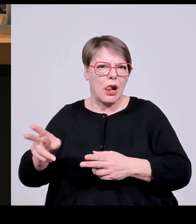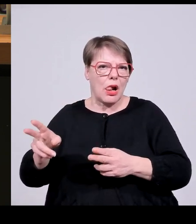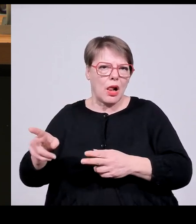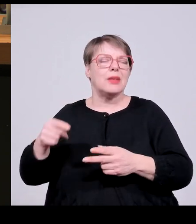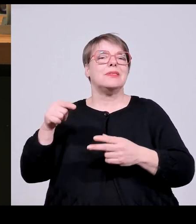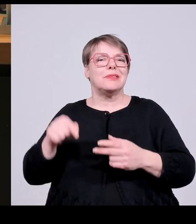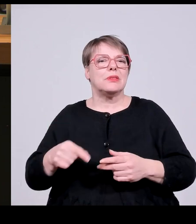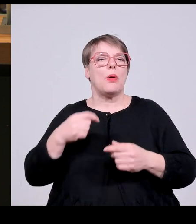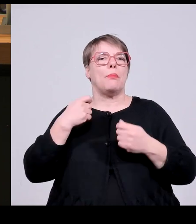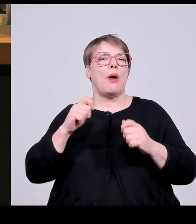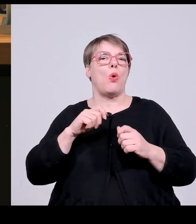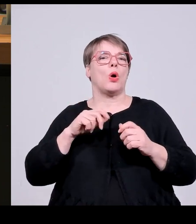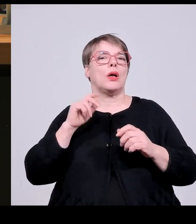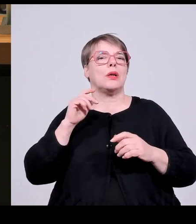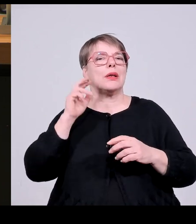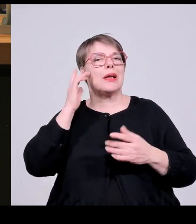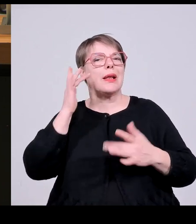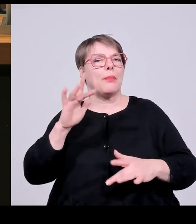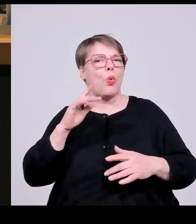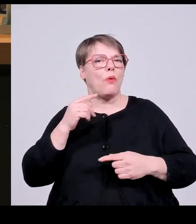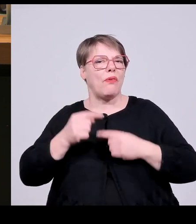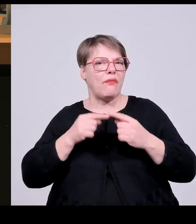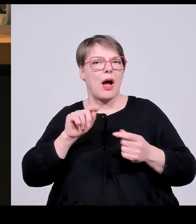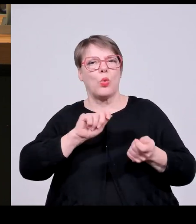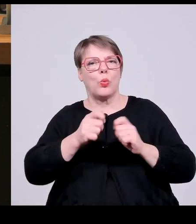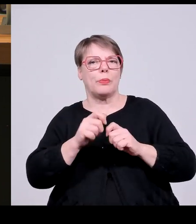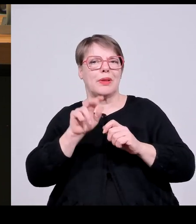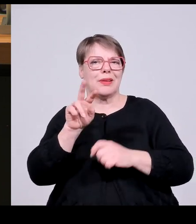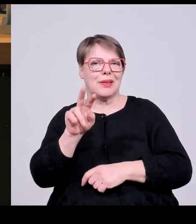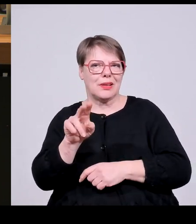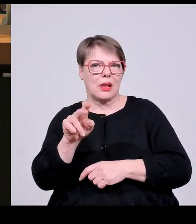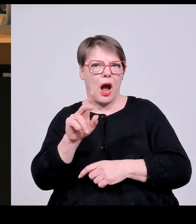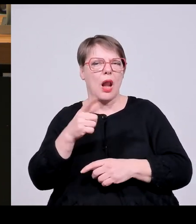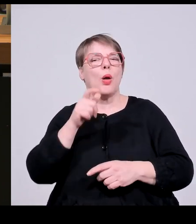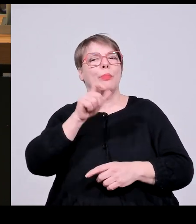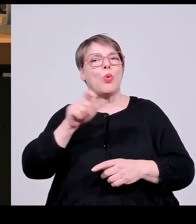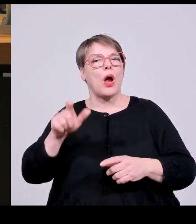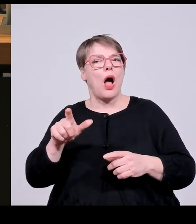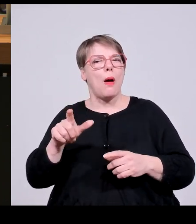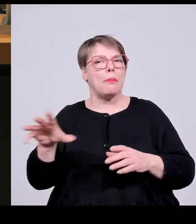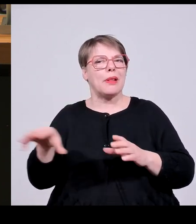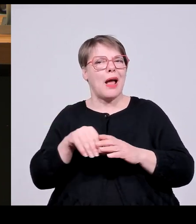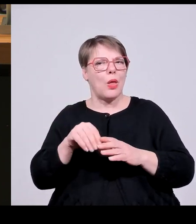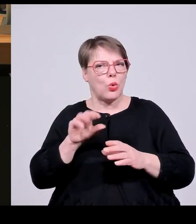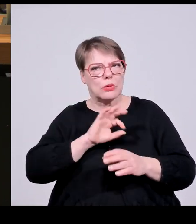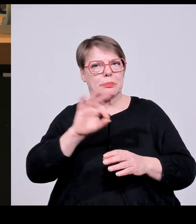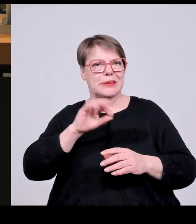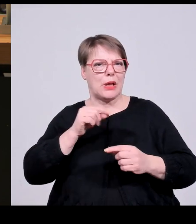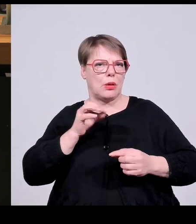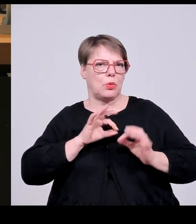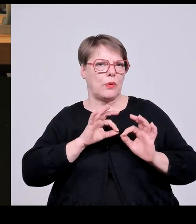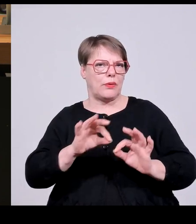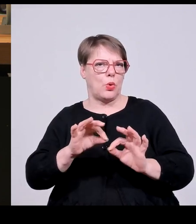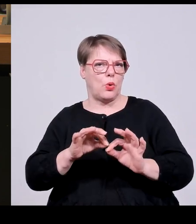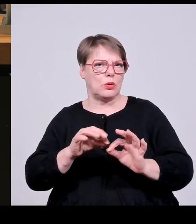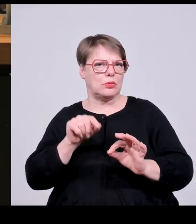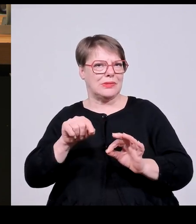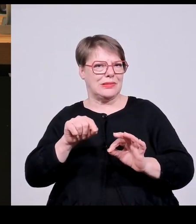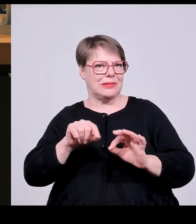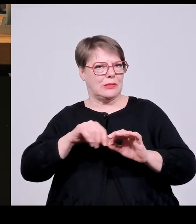Da steht auch dort im Koalitionsvertrag. Das machen wir da. Was wir hier in Berlin machen können, ist schneller bauen, mehr digitalisieren,